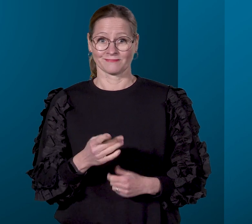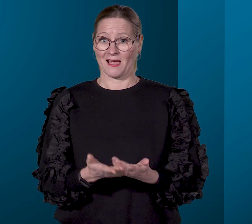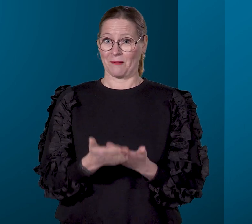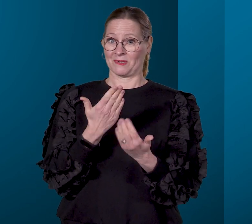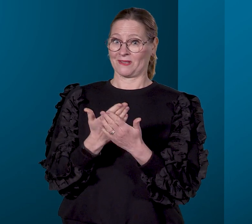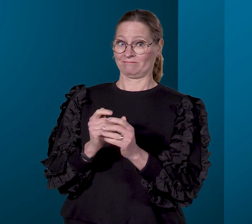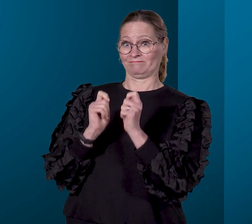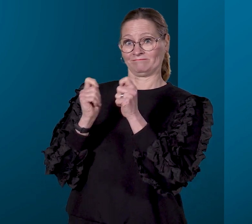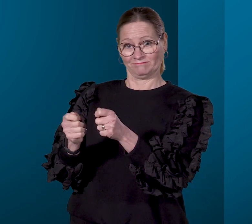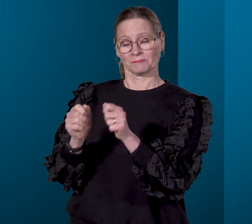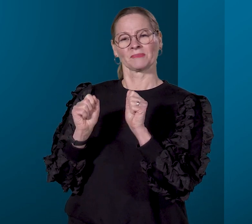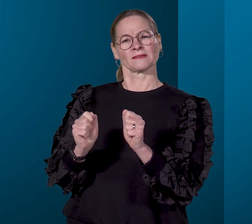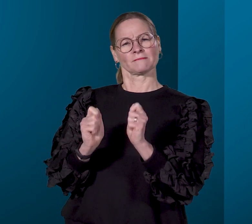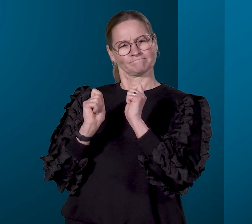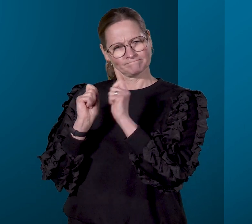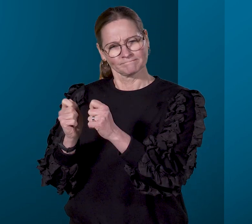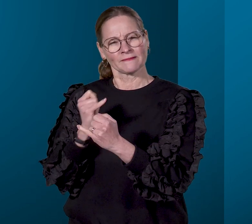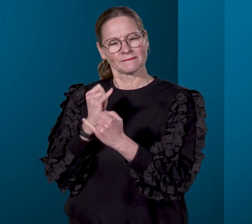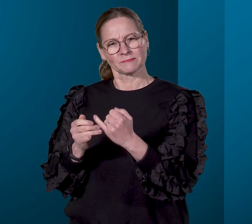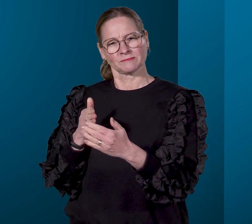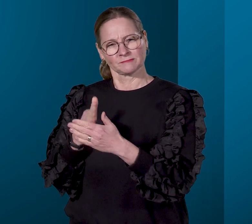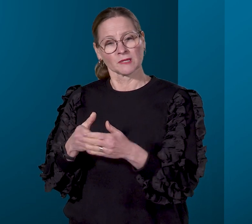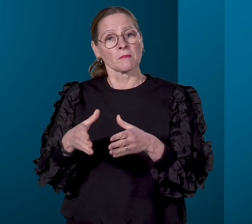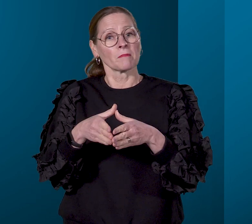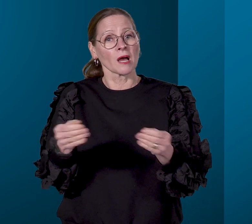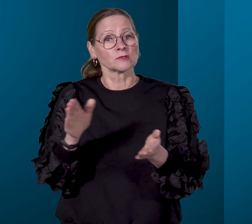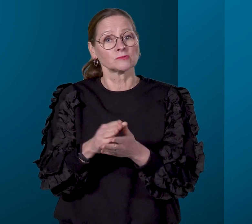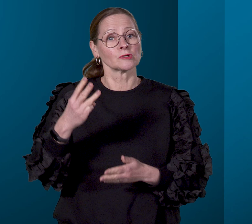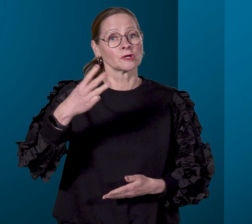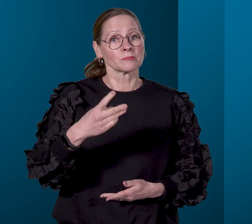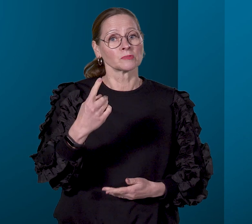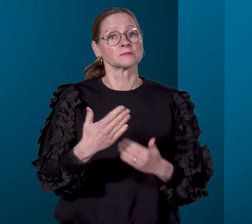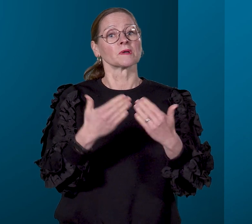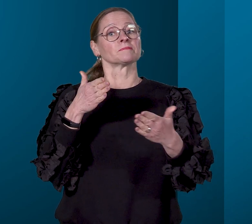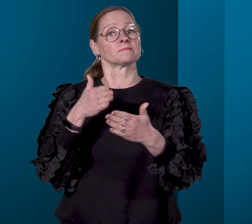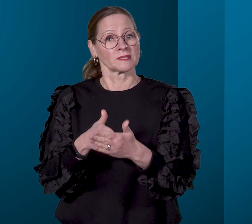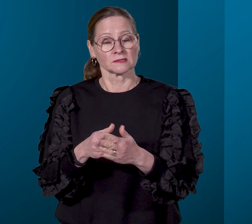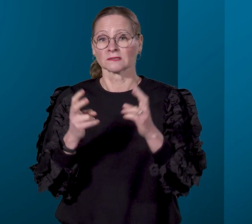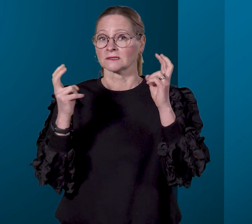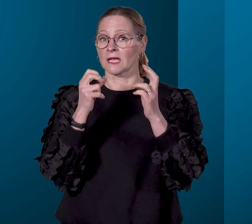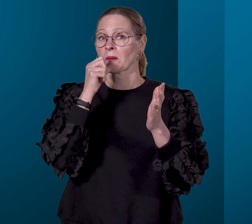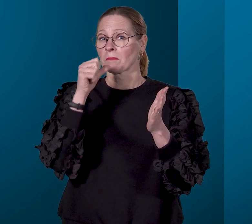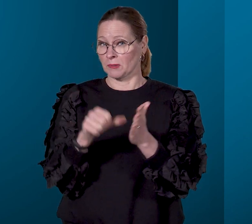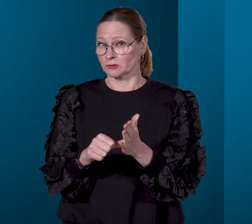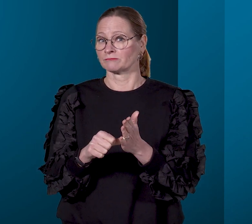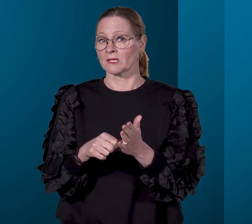Apurahahakemukset tulee lähettää 31.3.2024 mennessä sähköpostilla -